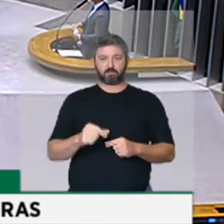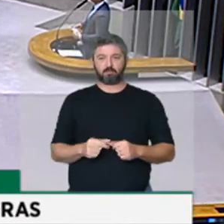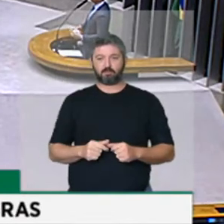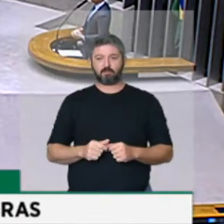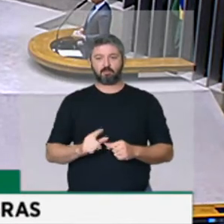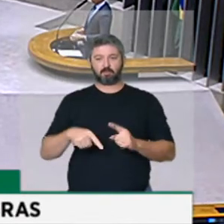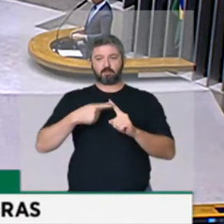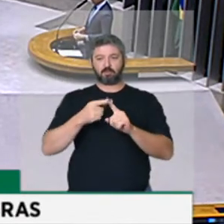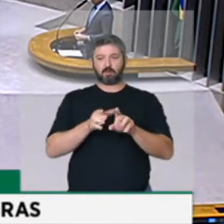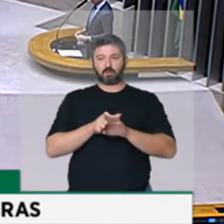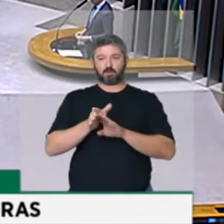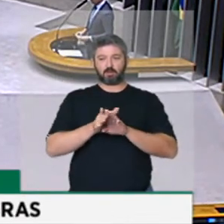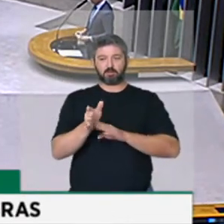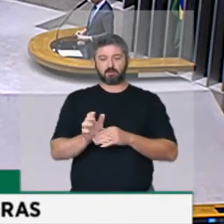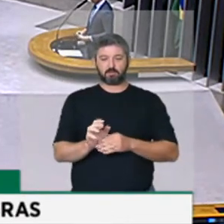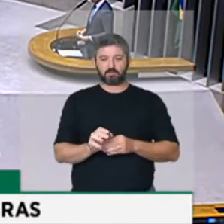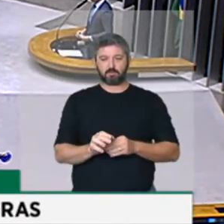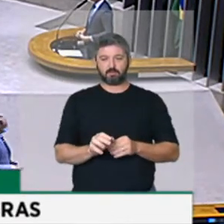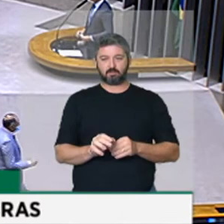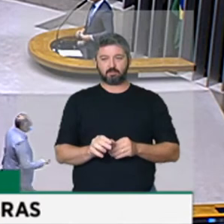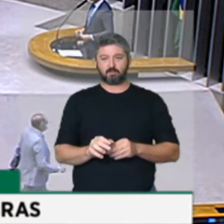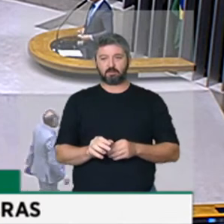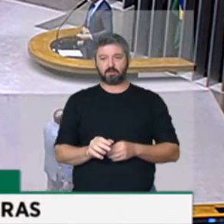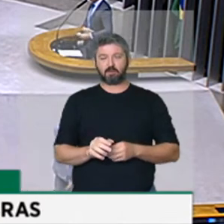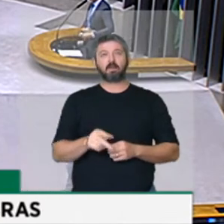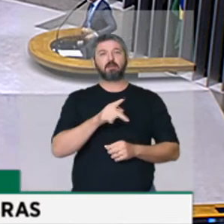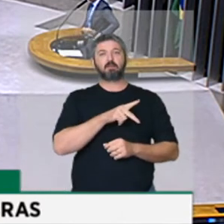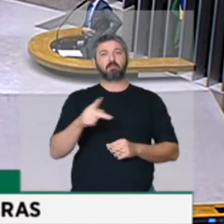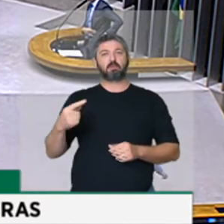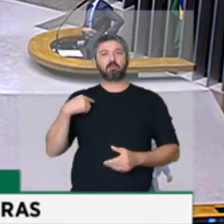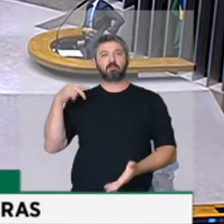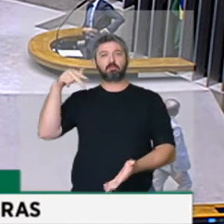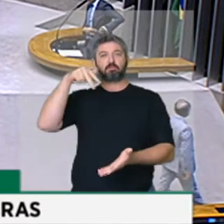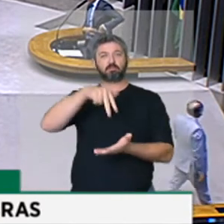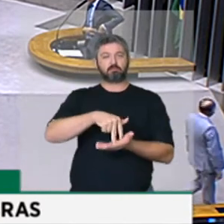DA ELETROBRAS, O PSOL ESTÁ EM OBSTRUÇÃO, SR. PRESIDENTE. [PRESIDENTE]: COMO